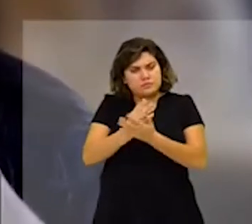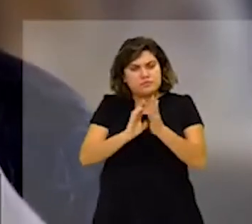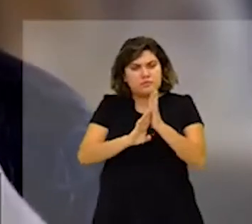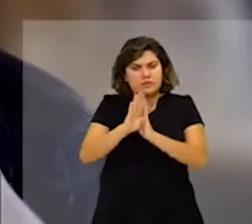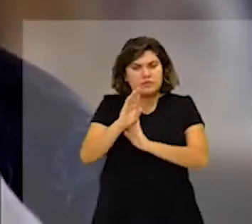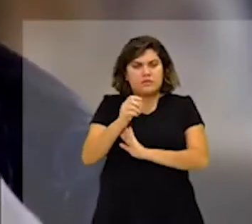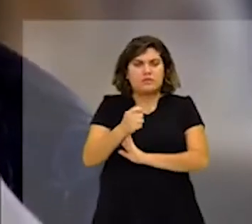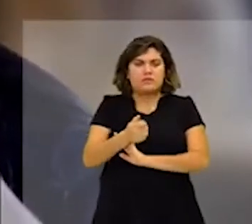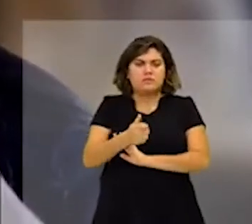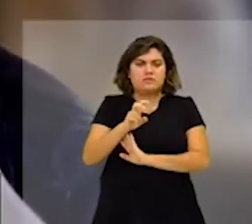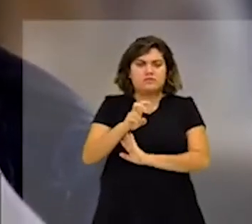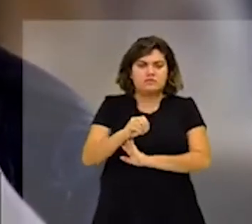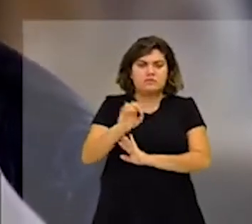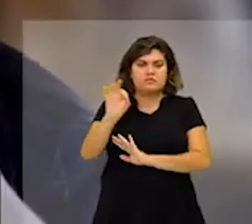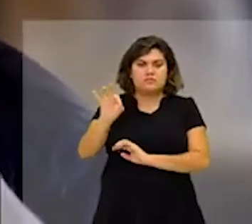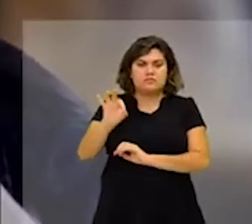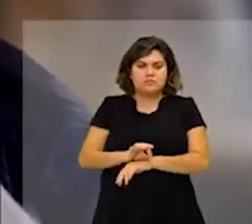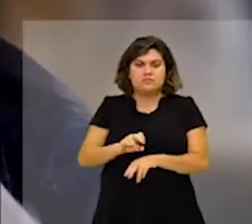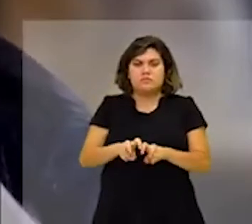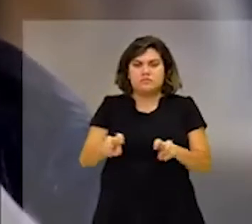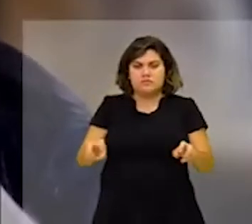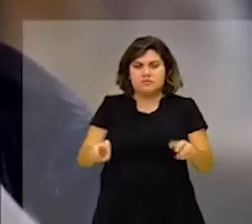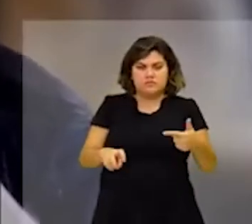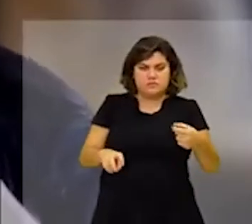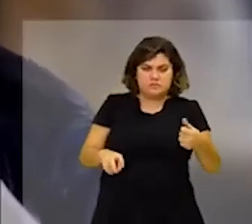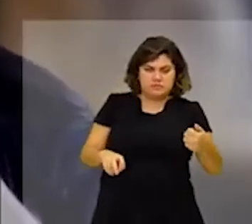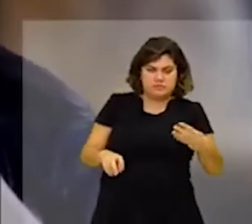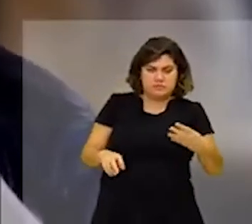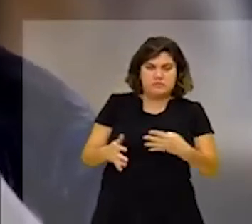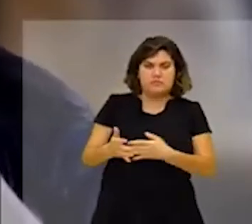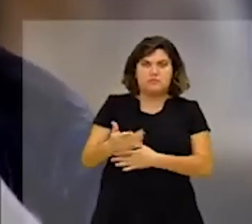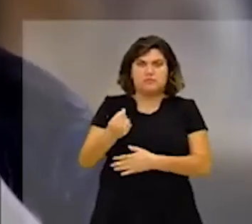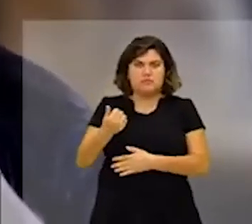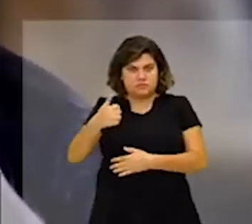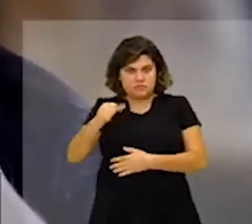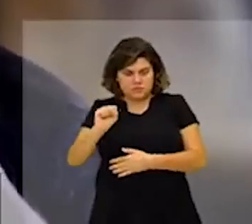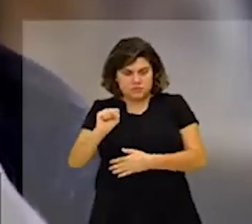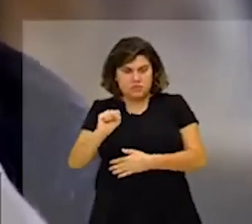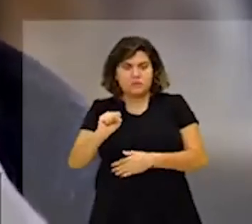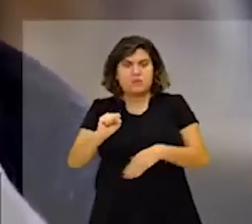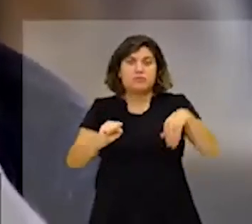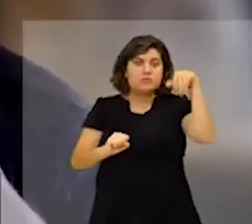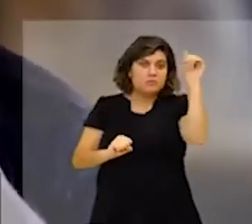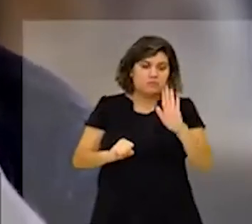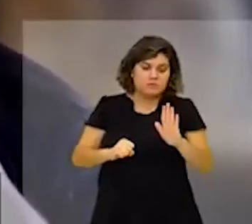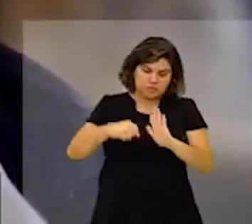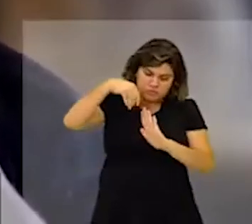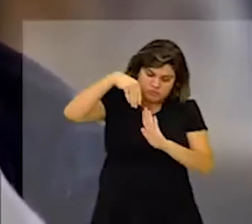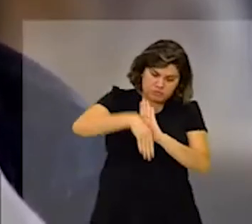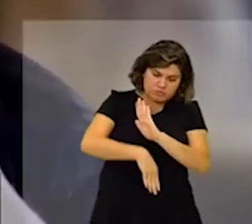cento a bancada de 2014 para 2018 o Brasil caiu o ranking de participação política nos